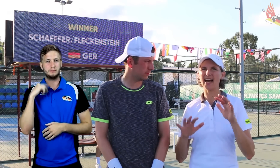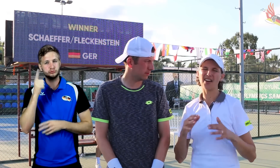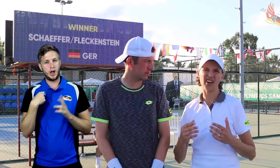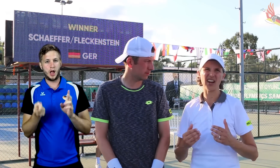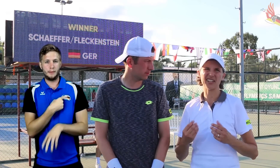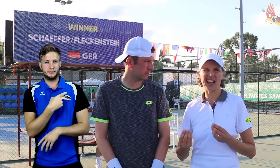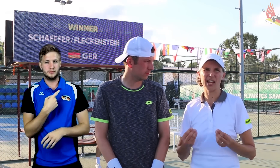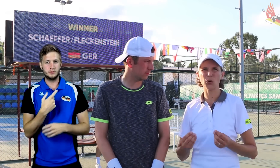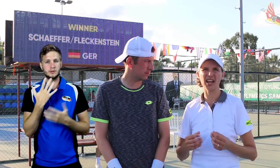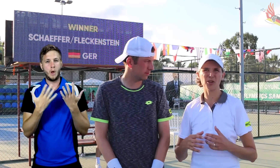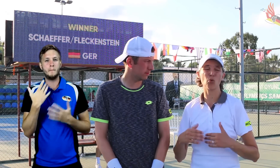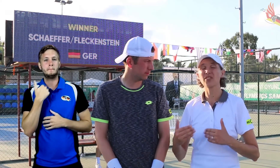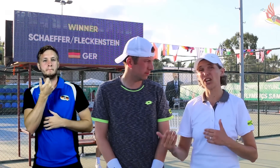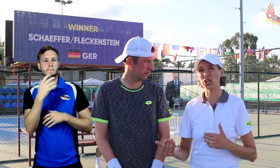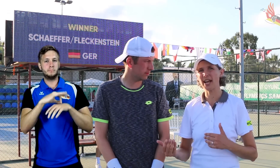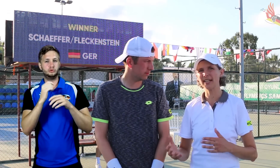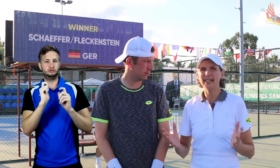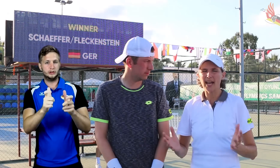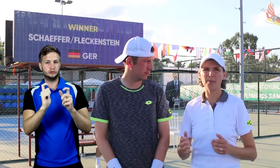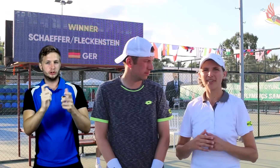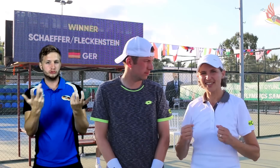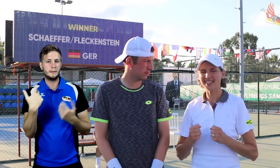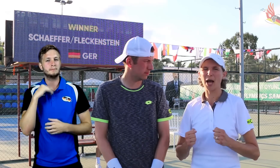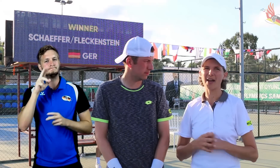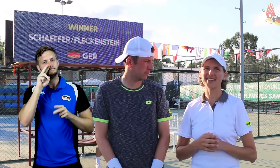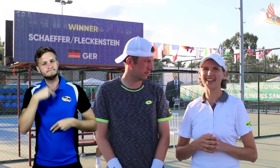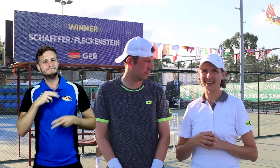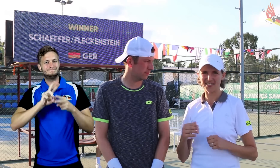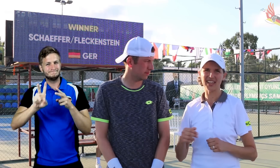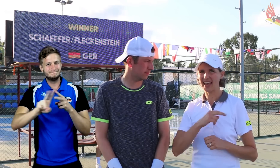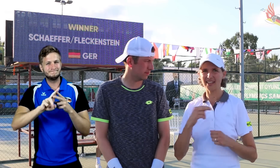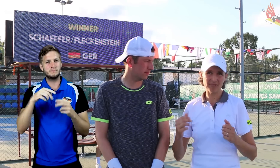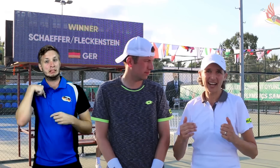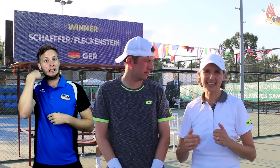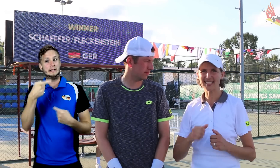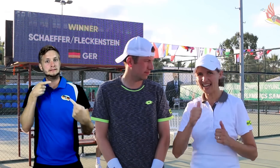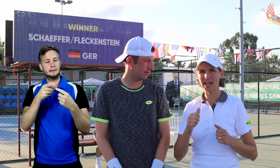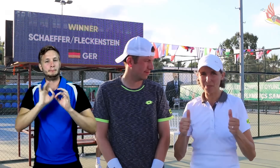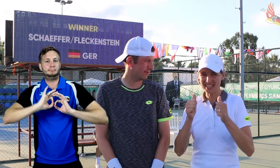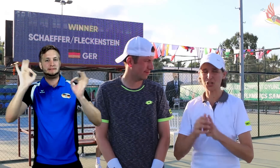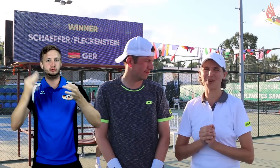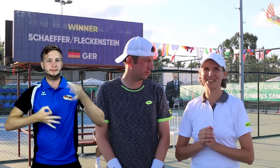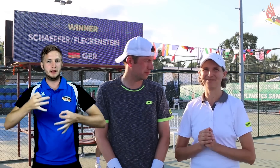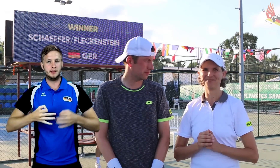Von daher war vielleicht der ein oder andere Punkt verschenkt. Aber ich arbeite daran, dass wir gegen den nächsten Gegner besser spielen.